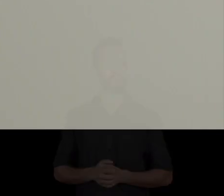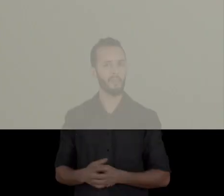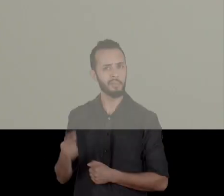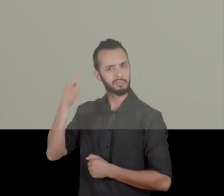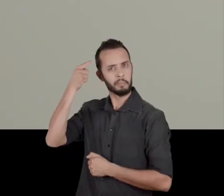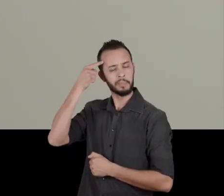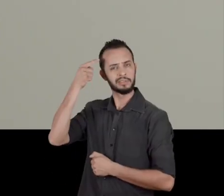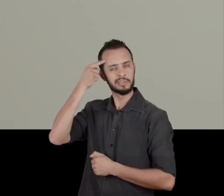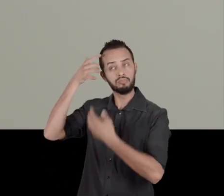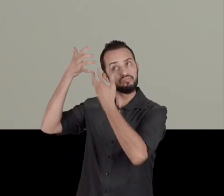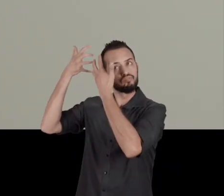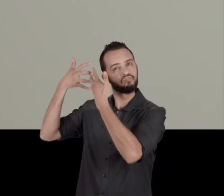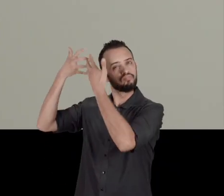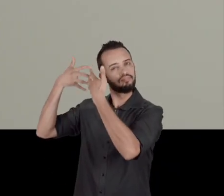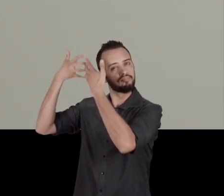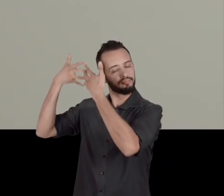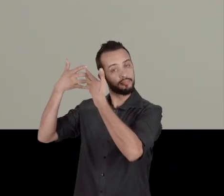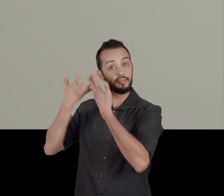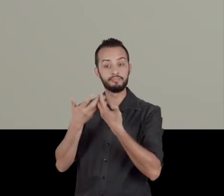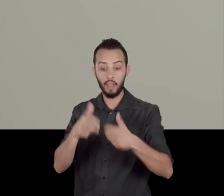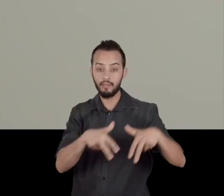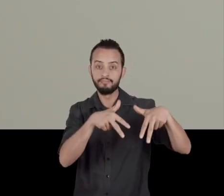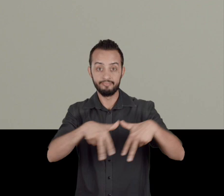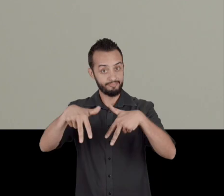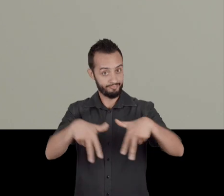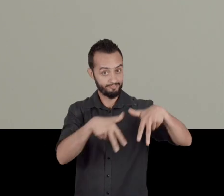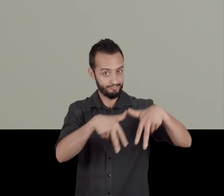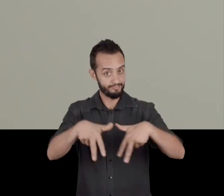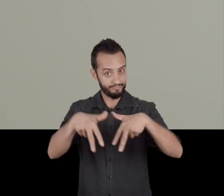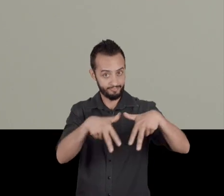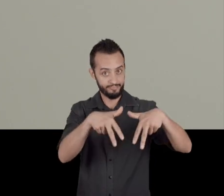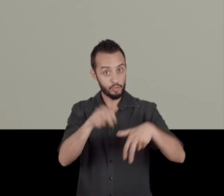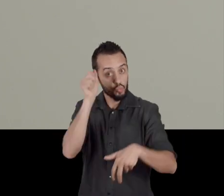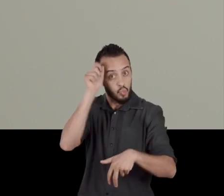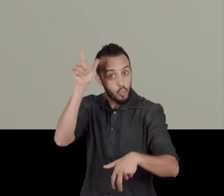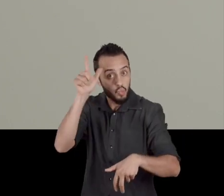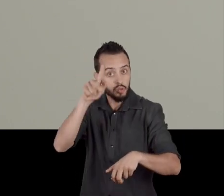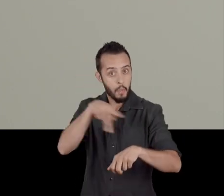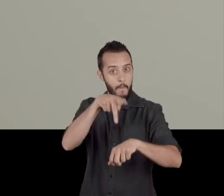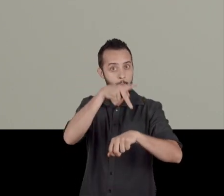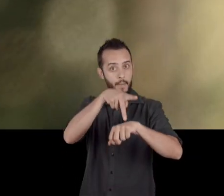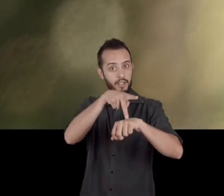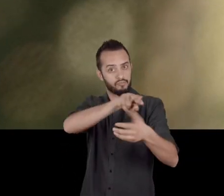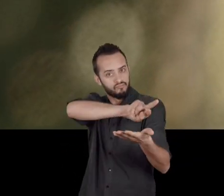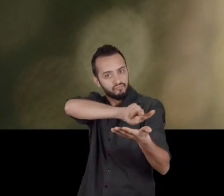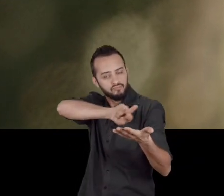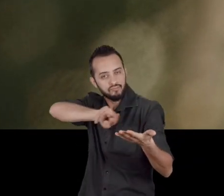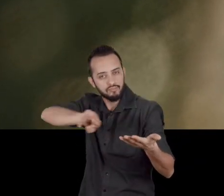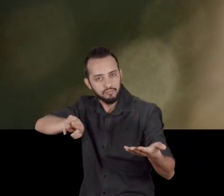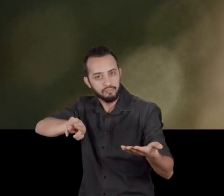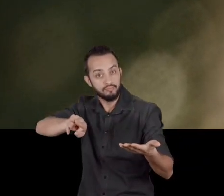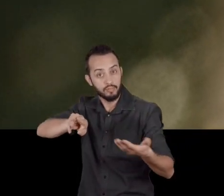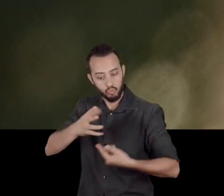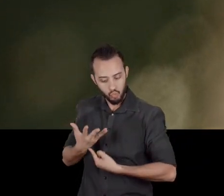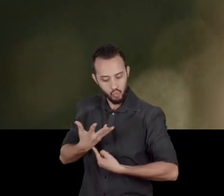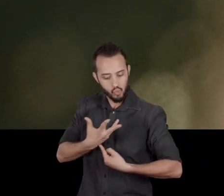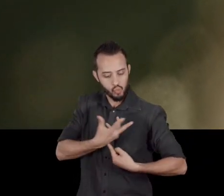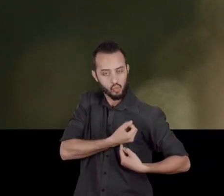Se a gente for pensar, a dança como manifestação artística presente nas culturas, nas diferentes culturas dos diferentes povos,